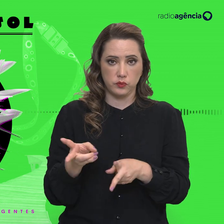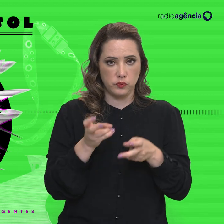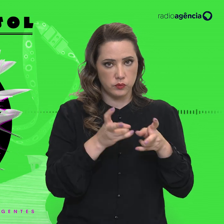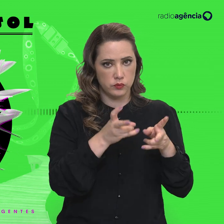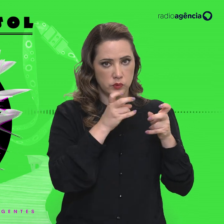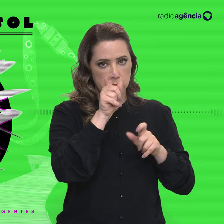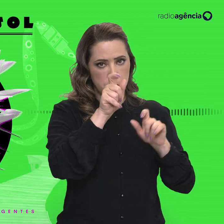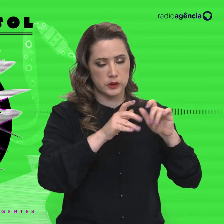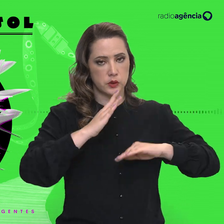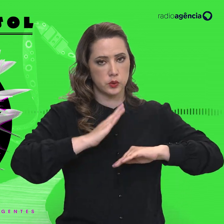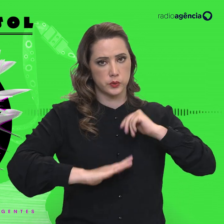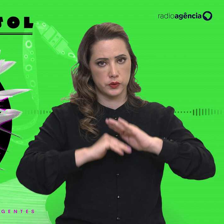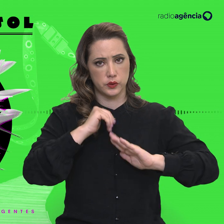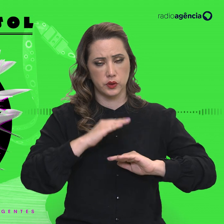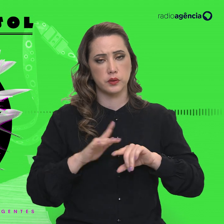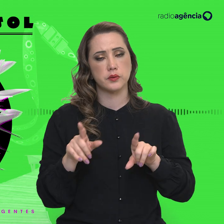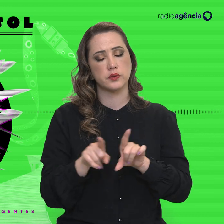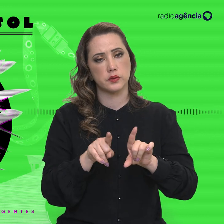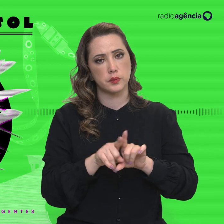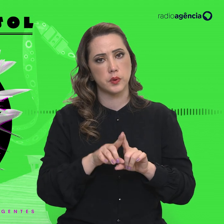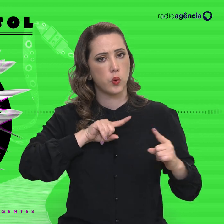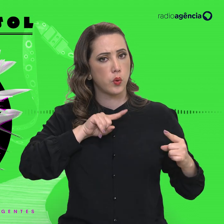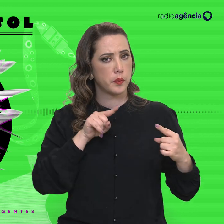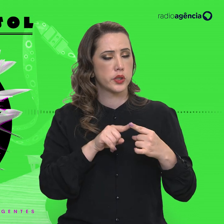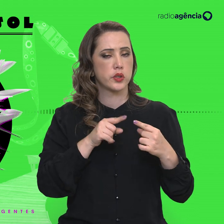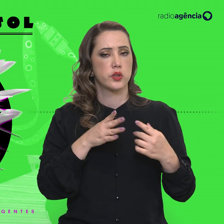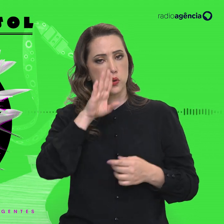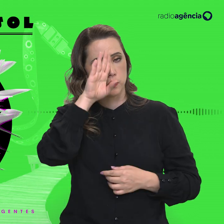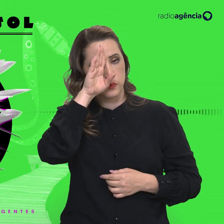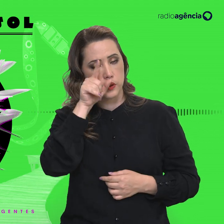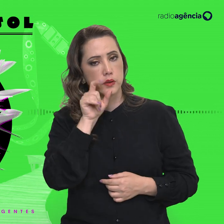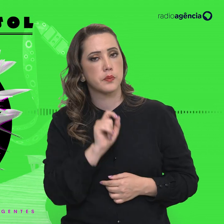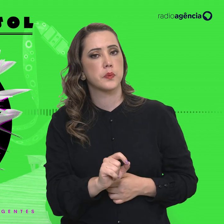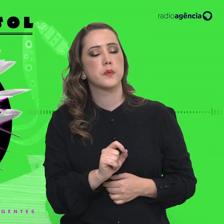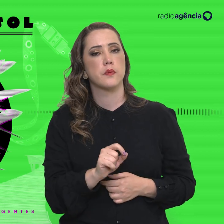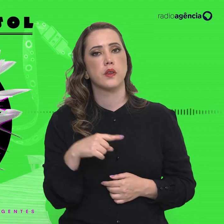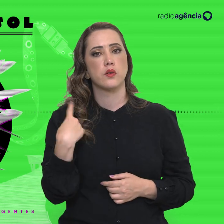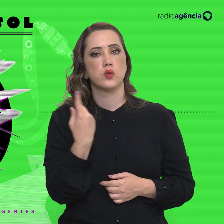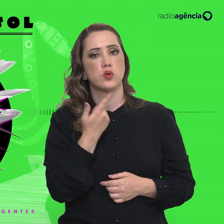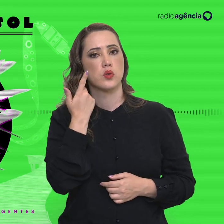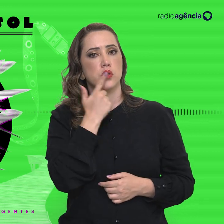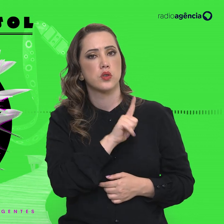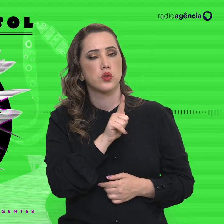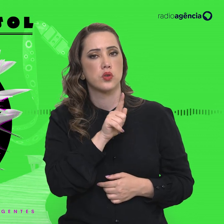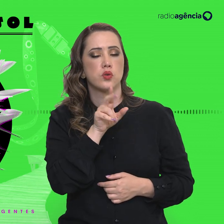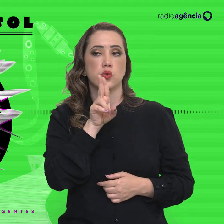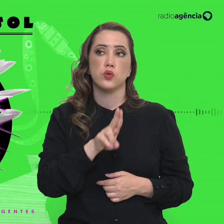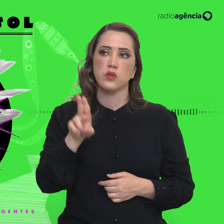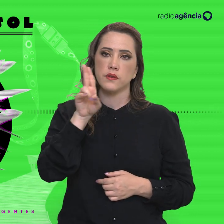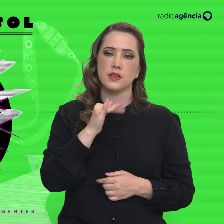dos profissionais também. Com o objetivo principal de alcançar uma universidade mais inclusiva.